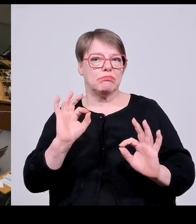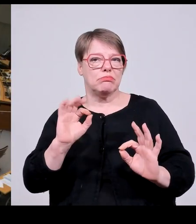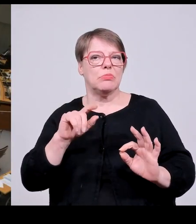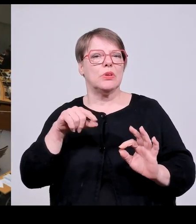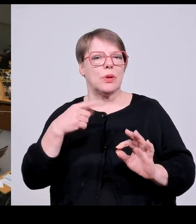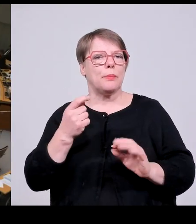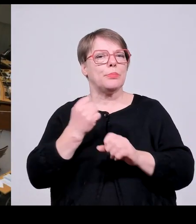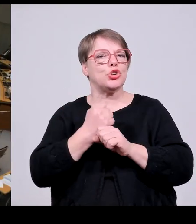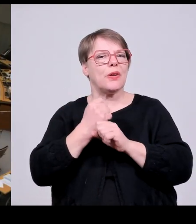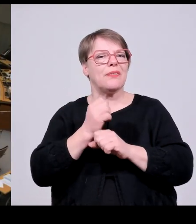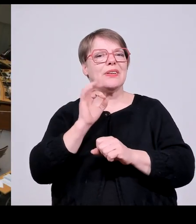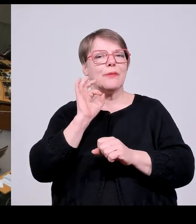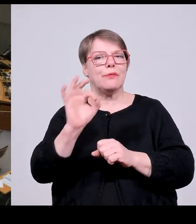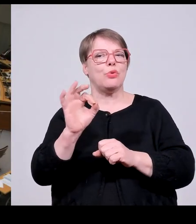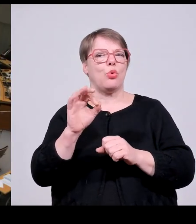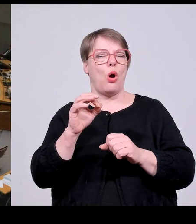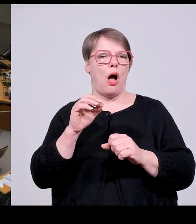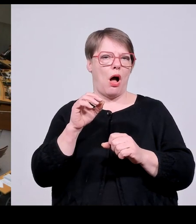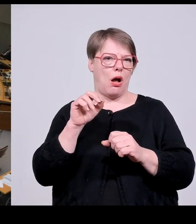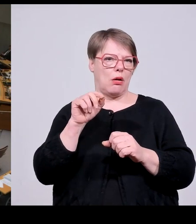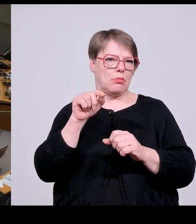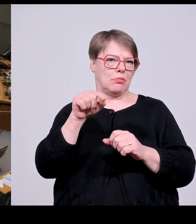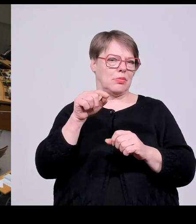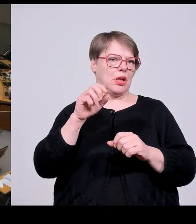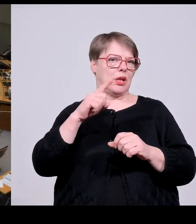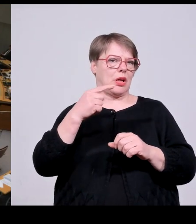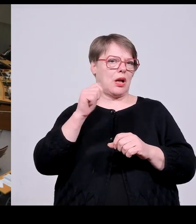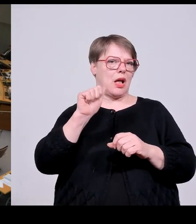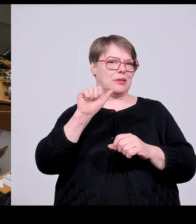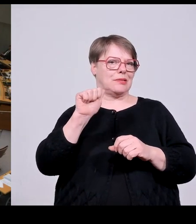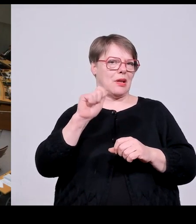Für die CDU Fraktion hat der Kollege Greff das Wort.